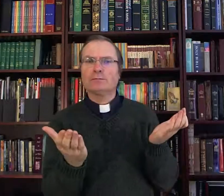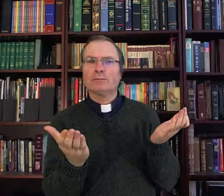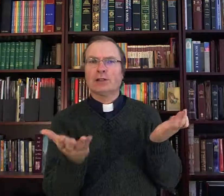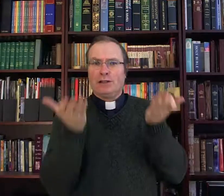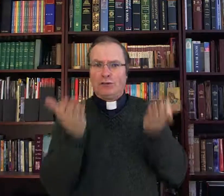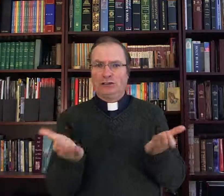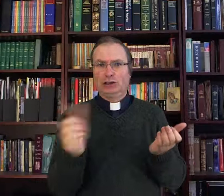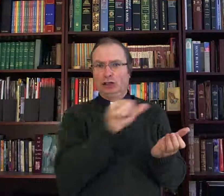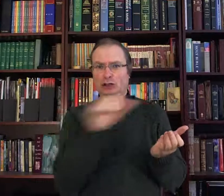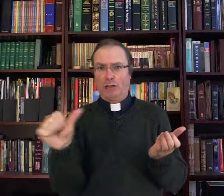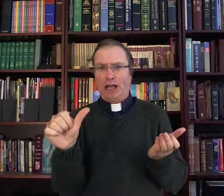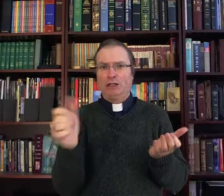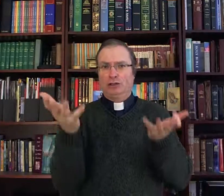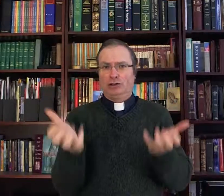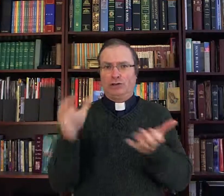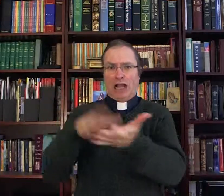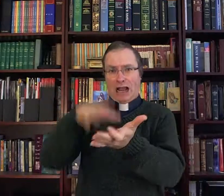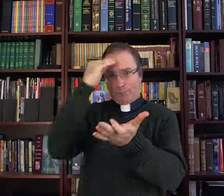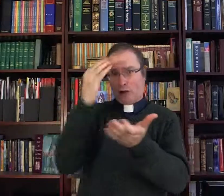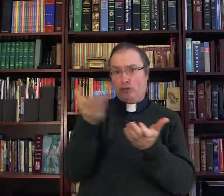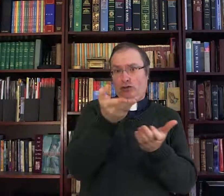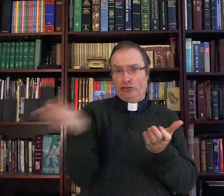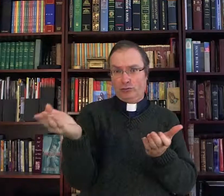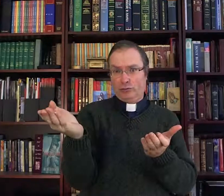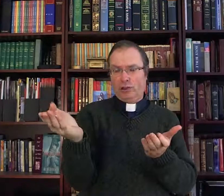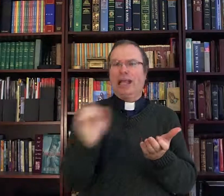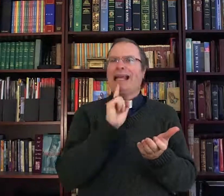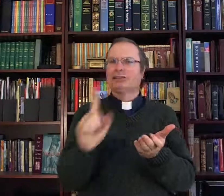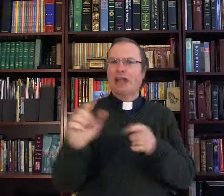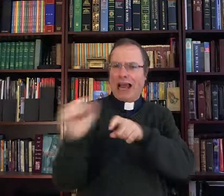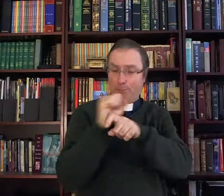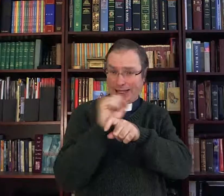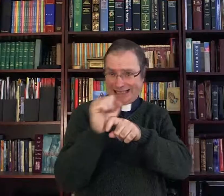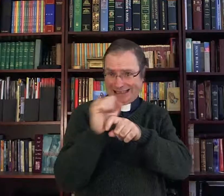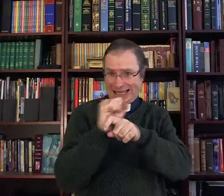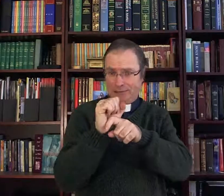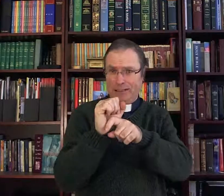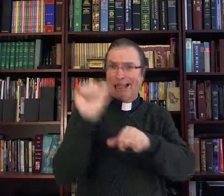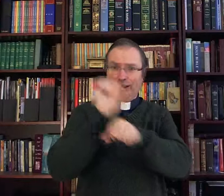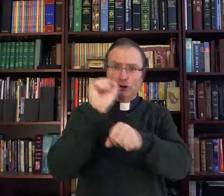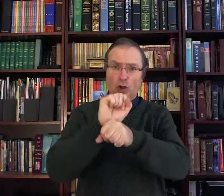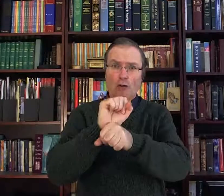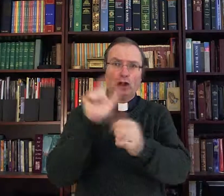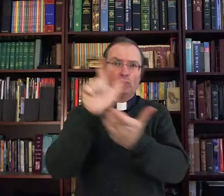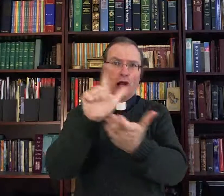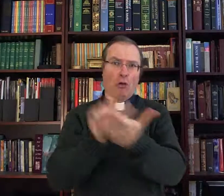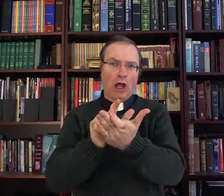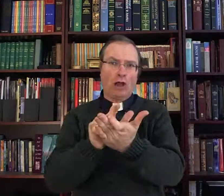Voici seulement ce que je veux apprendre de vous: est-ce en pratiquant les œuvres de la loi